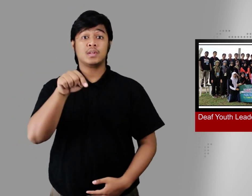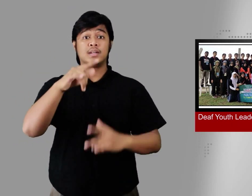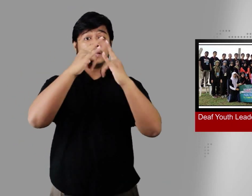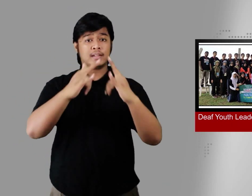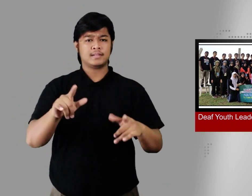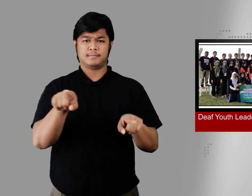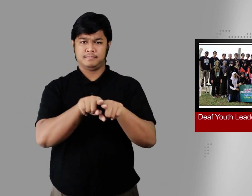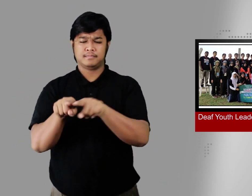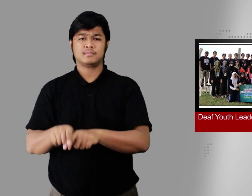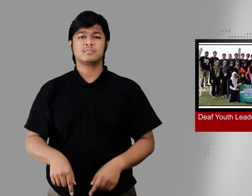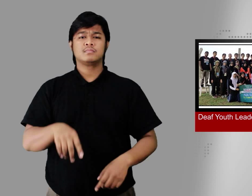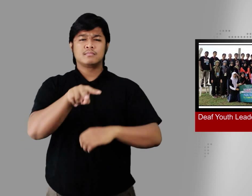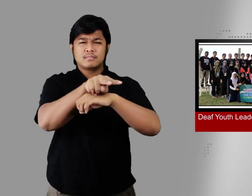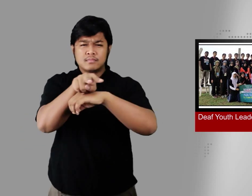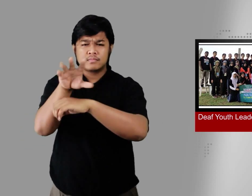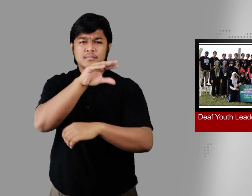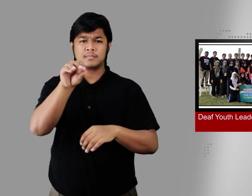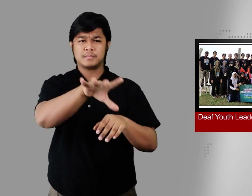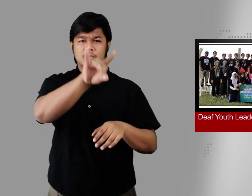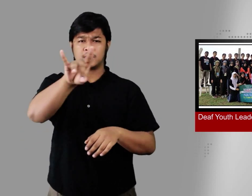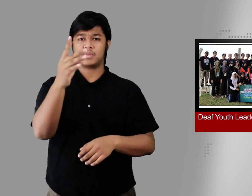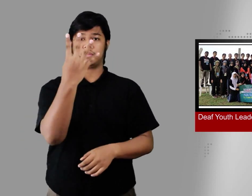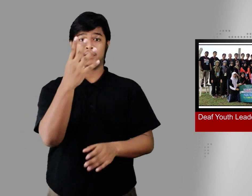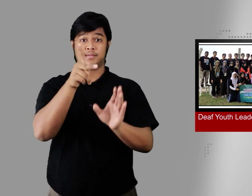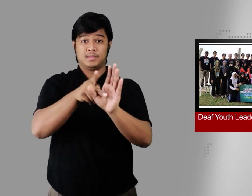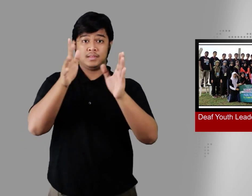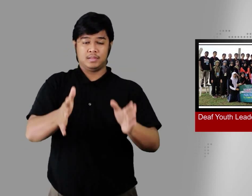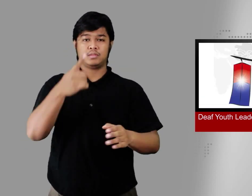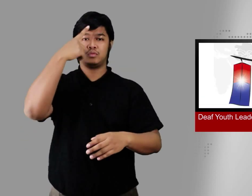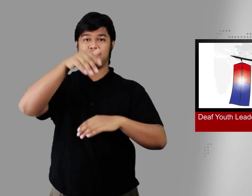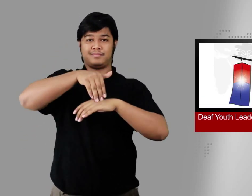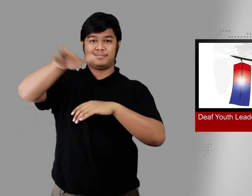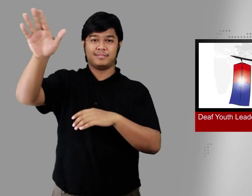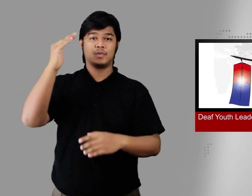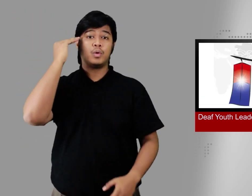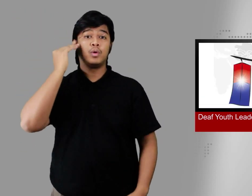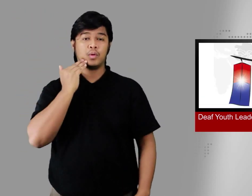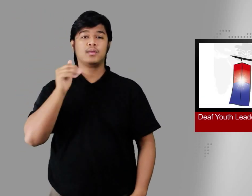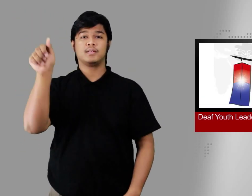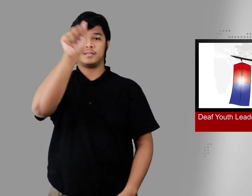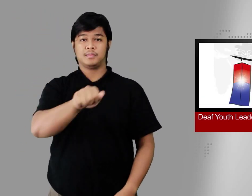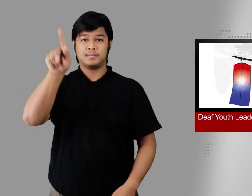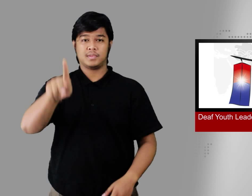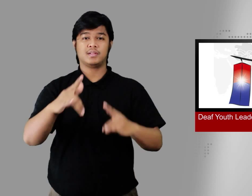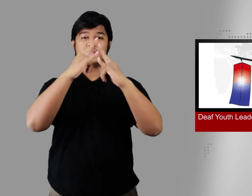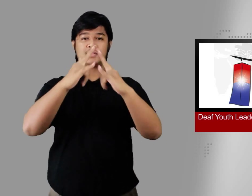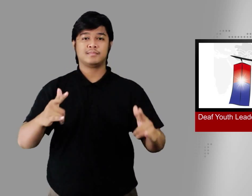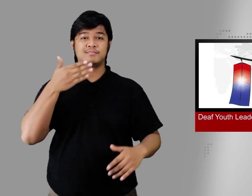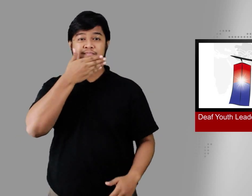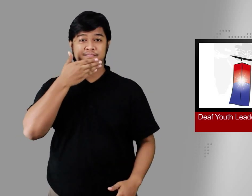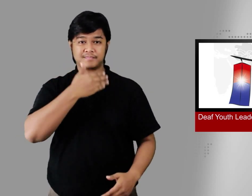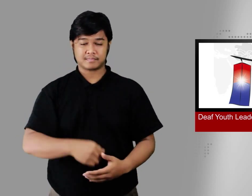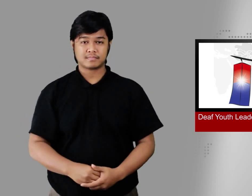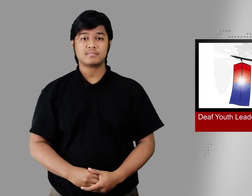Kem ini juga membuat pemilihan 4 peserta untuk diwakilkan ke Kem Belia Asia Pasifik di Korea.